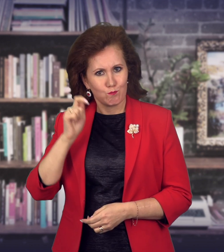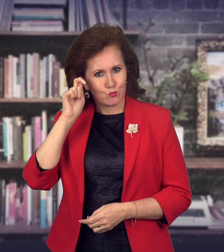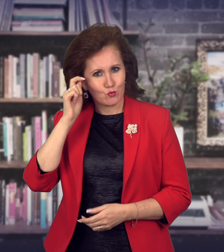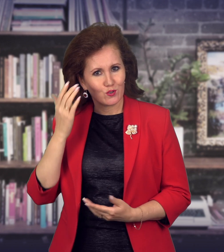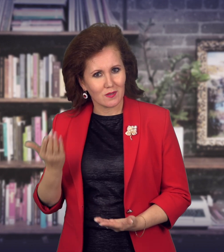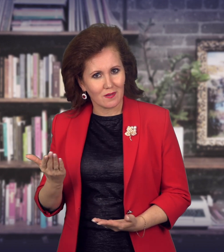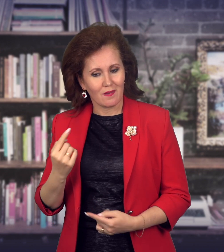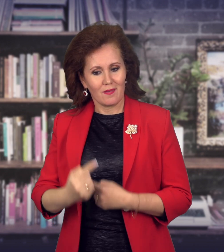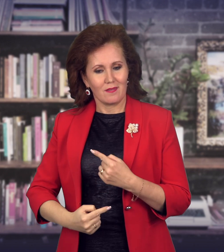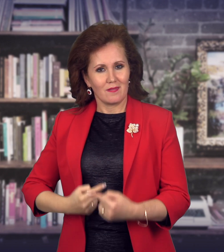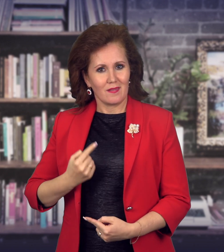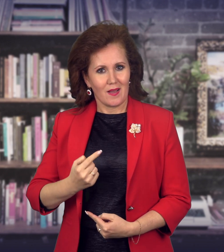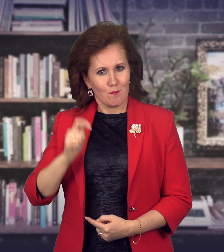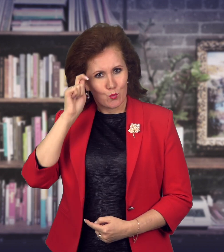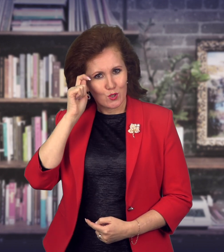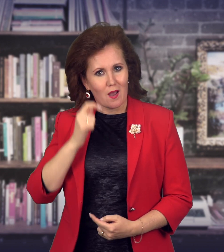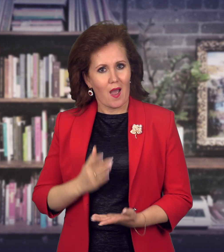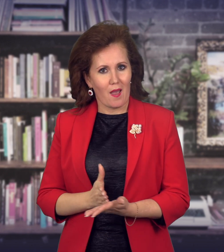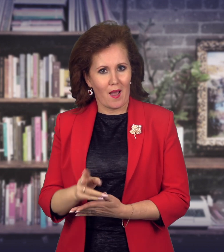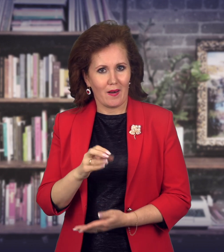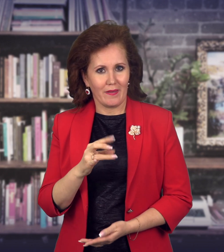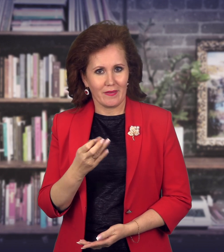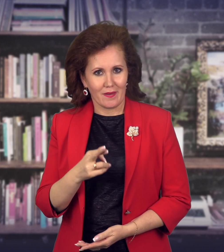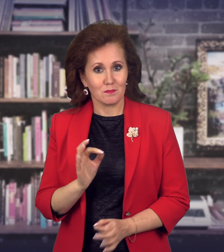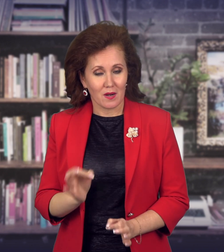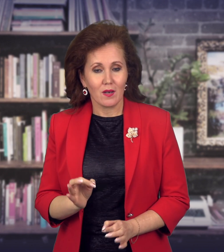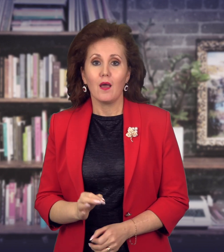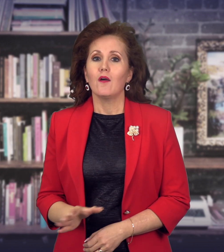Таким образом продолжается мужской род.